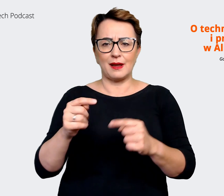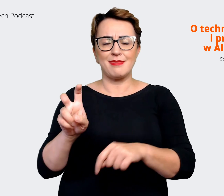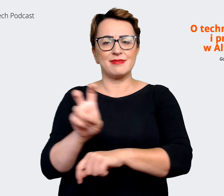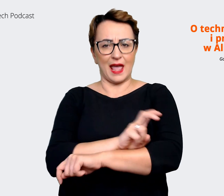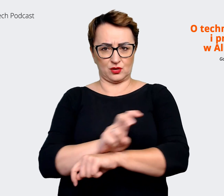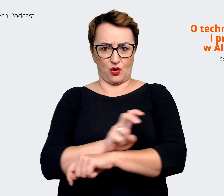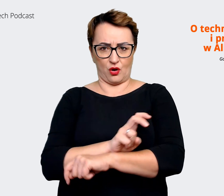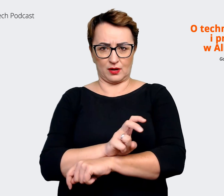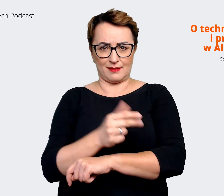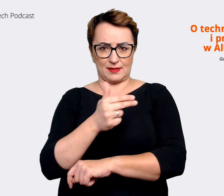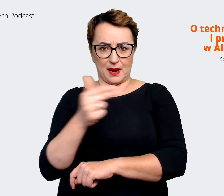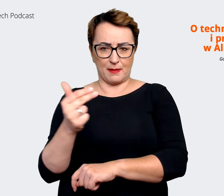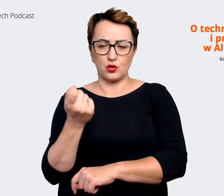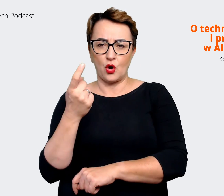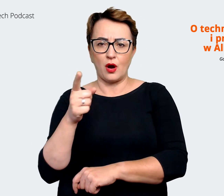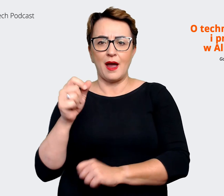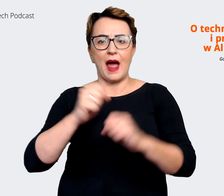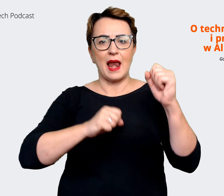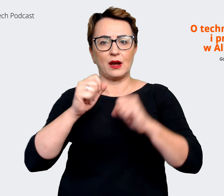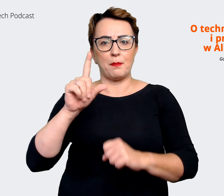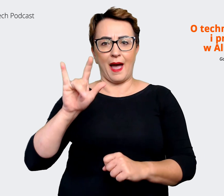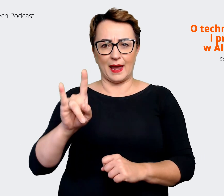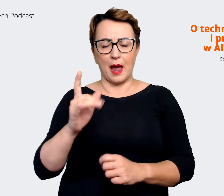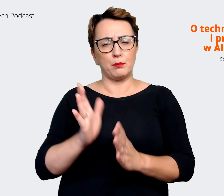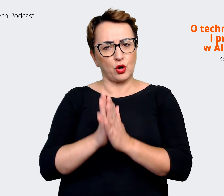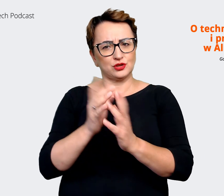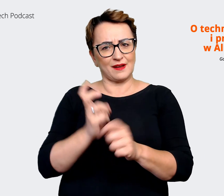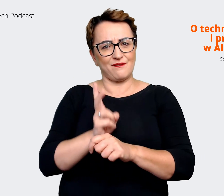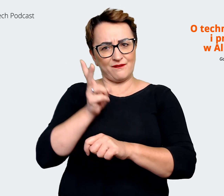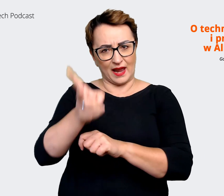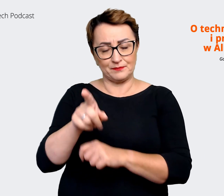trochę za Allegro Pay, więc wejdźmy w tą technologię. Tomek wspomniałeś o tym,